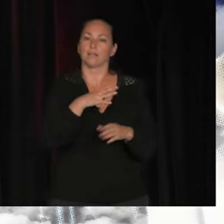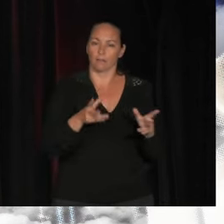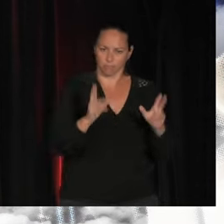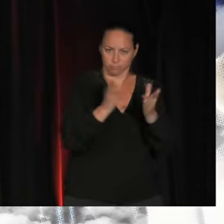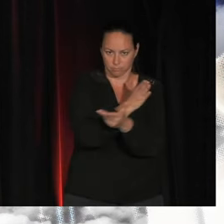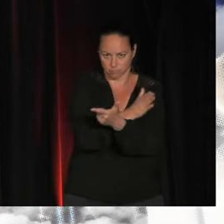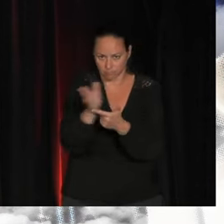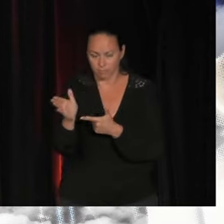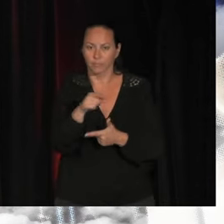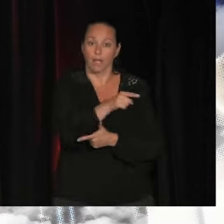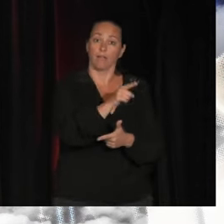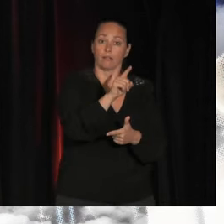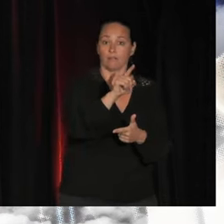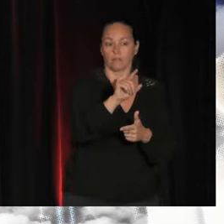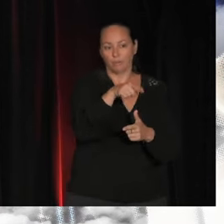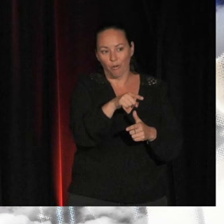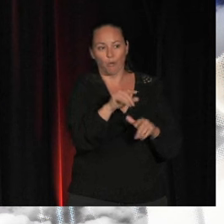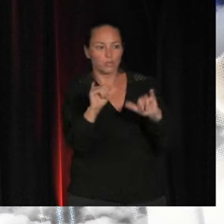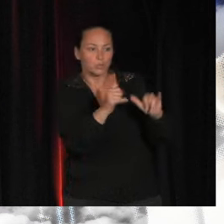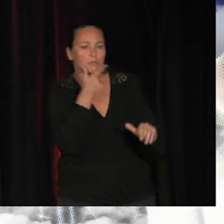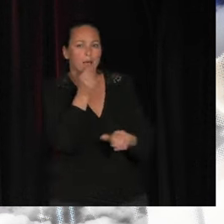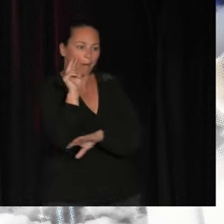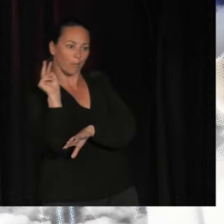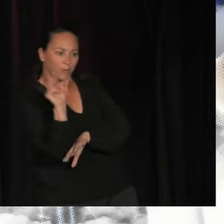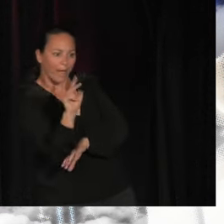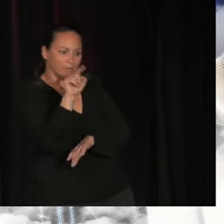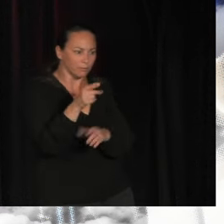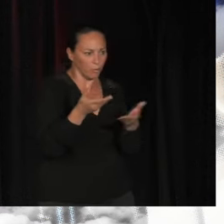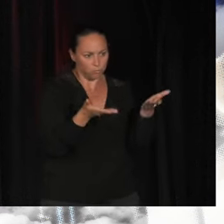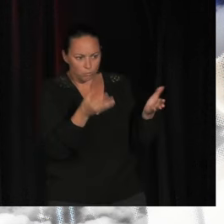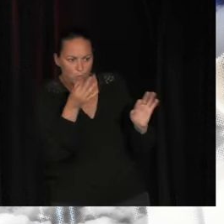premier degré, il faut que le jeu soit cool à regarder, il faut qu'il soit équilibré, il faut qu'il y ait une dimension compétitive.